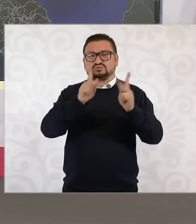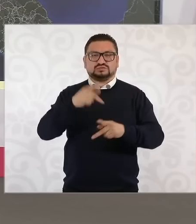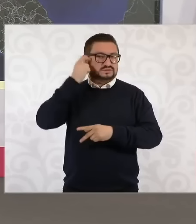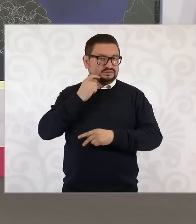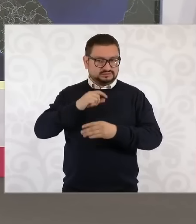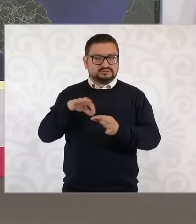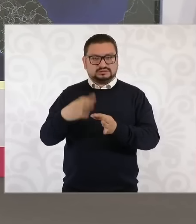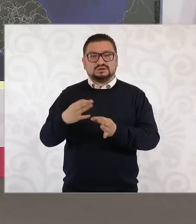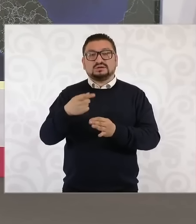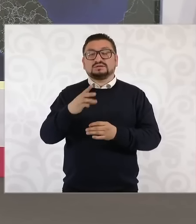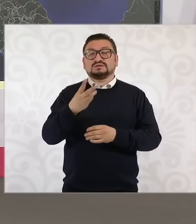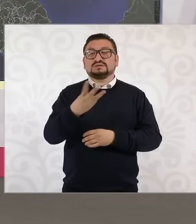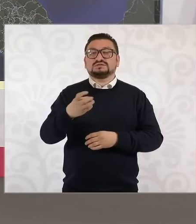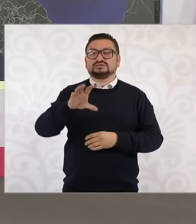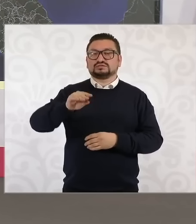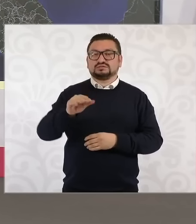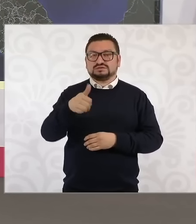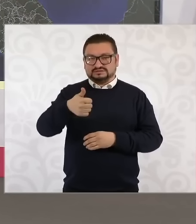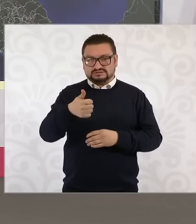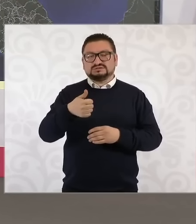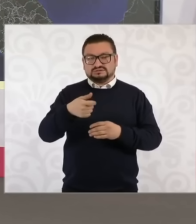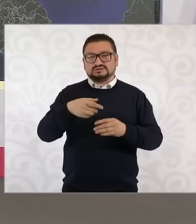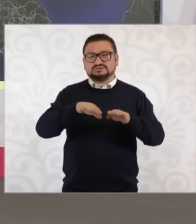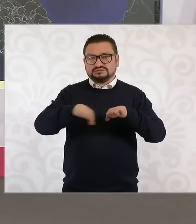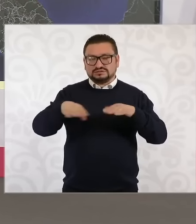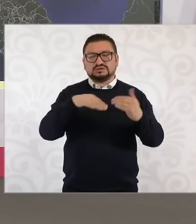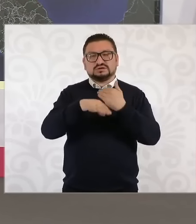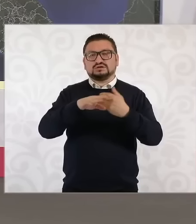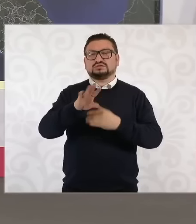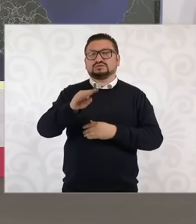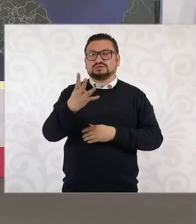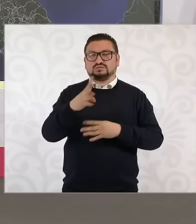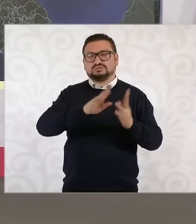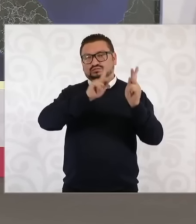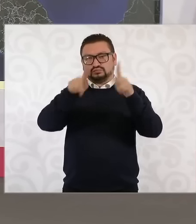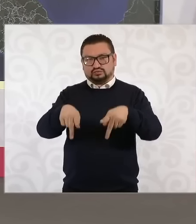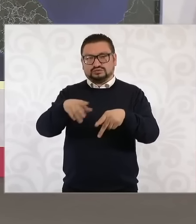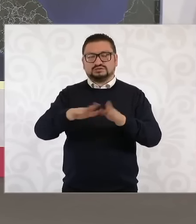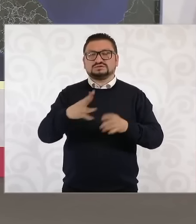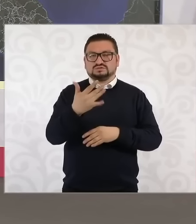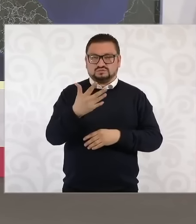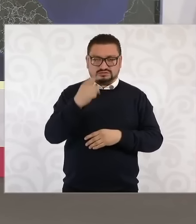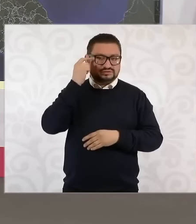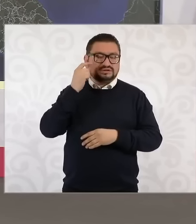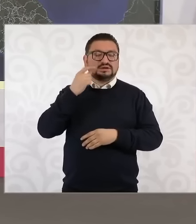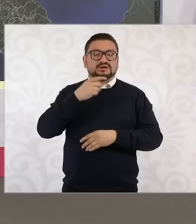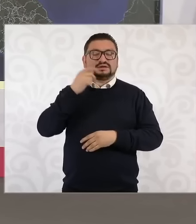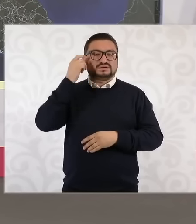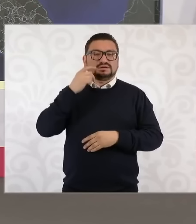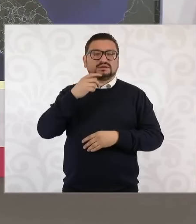pero son 396 tramos y caminos, 94 puentes, 50 en Hidalgo, 22 en Puebla, 18 en Veracruz,